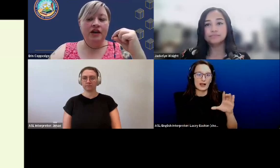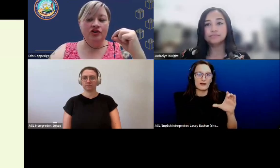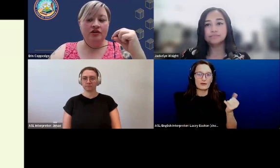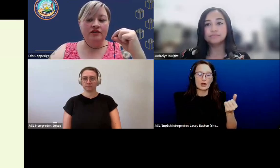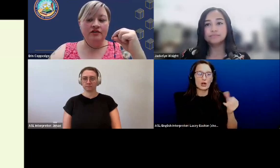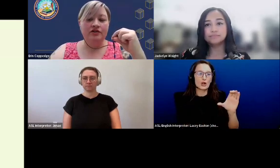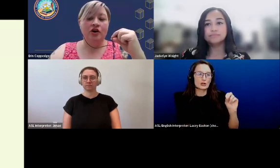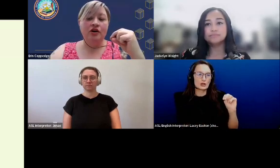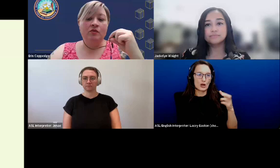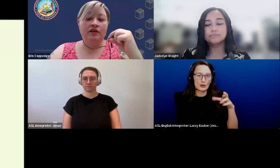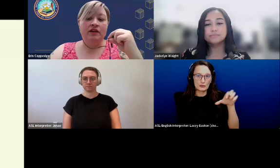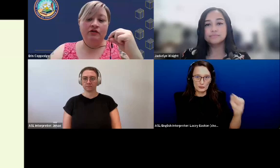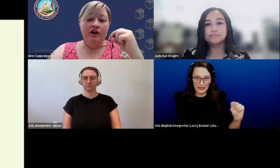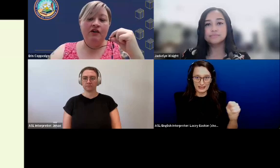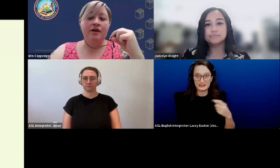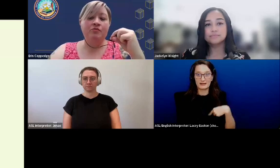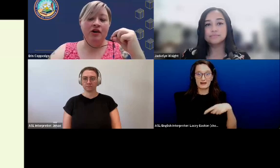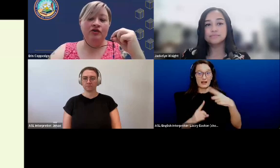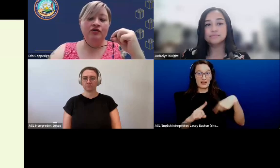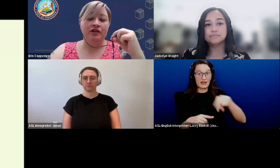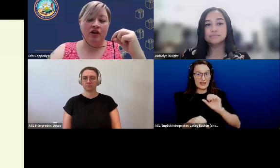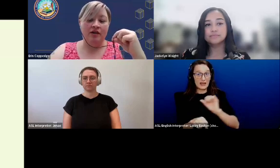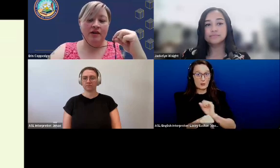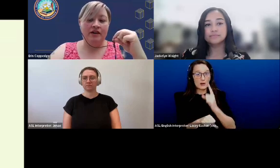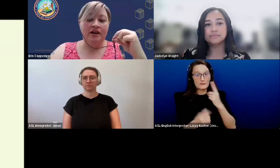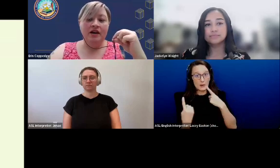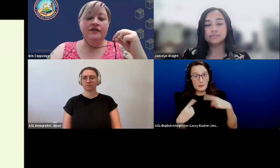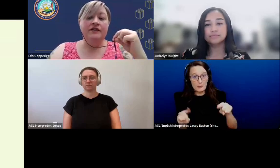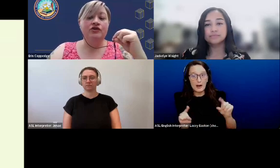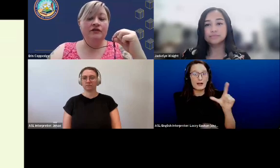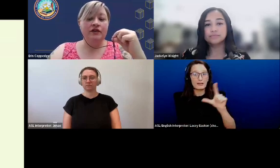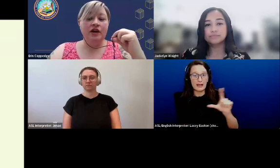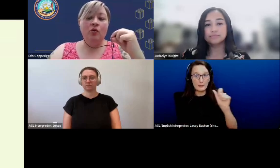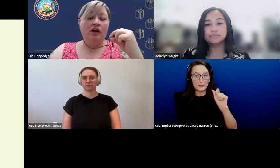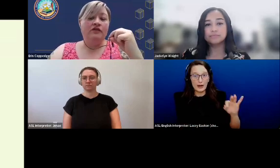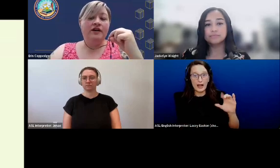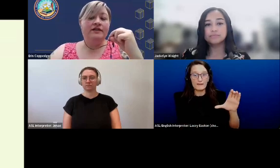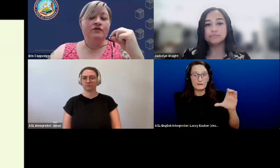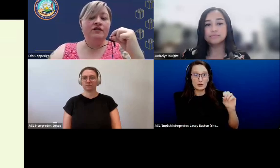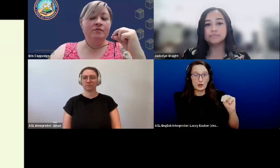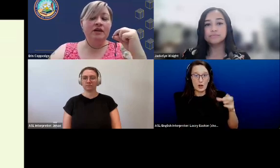comenzando con la transcripción de braille literario. Este certificado habilita al